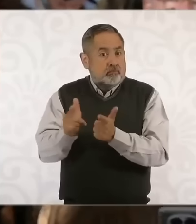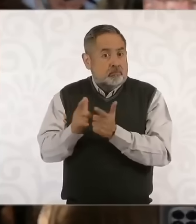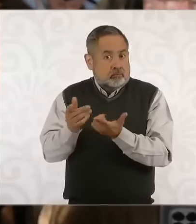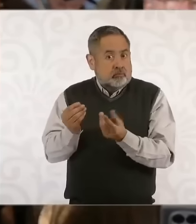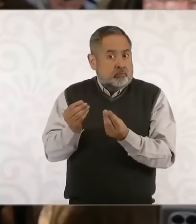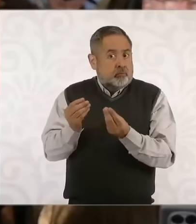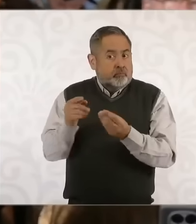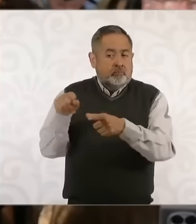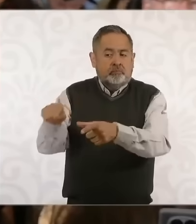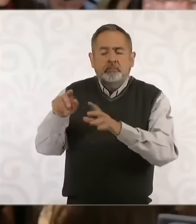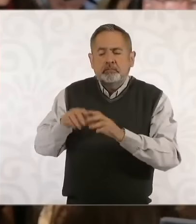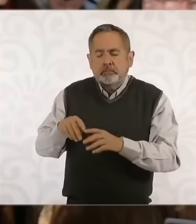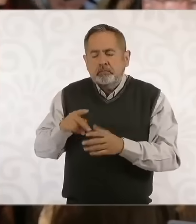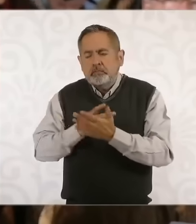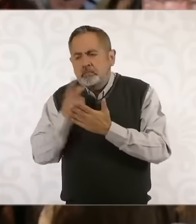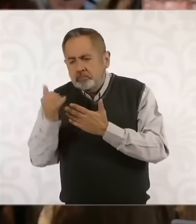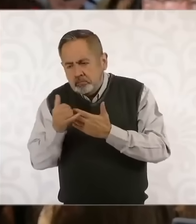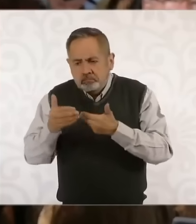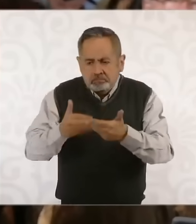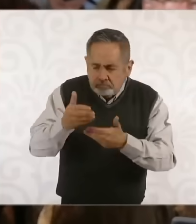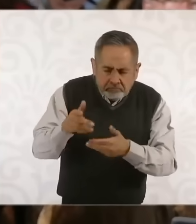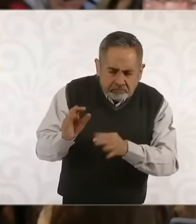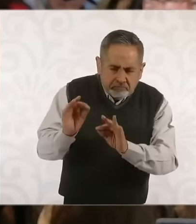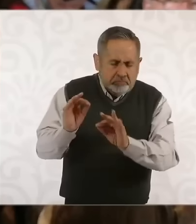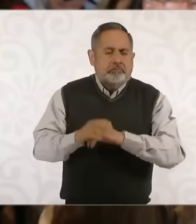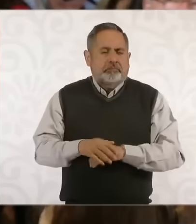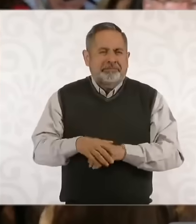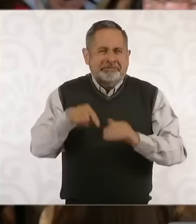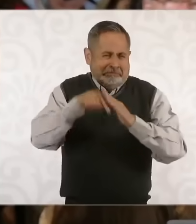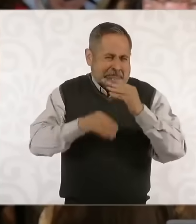alguno de los proyectos de la ciudad, pero más allá, sin entrar a la discusión sobre tienen